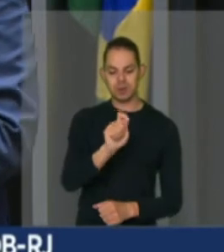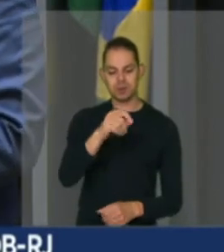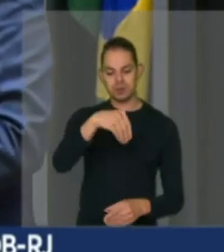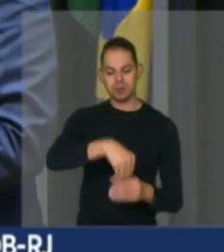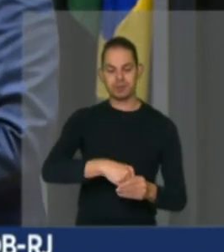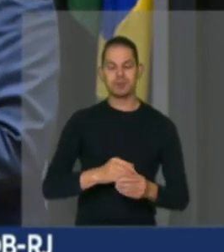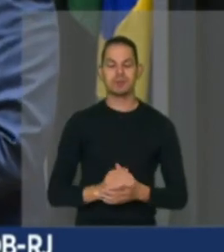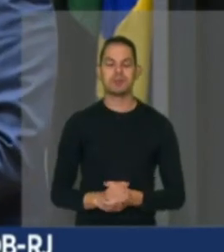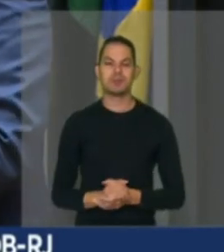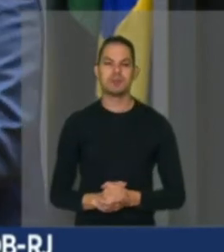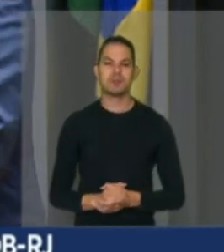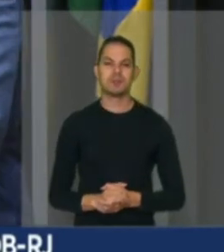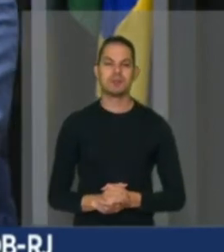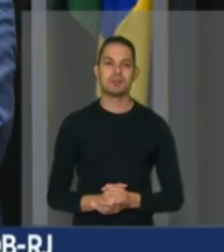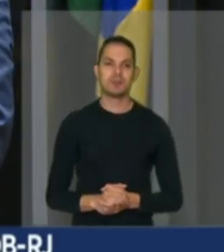SENHOR PRESIDENTE... EU